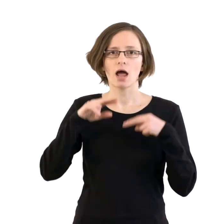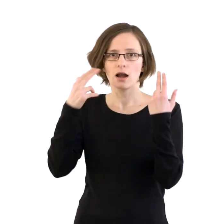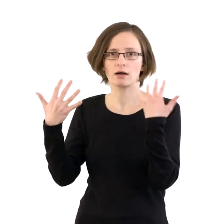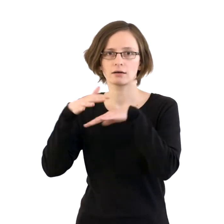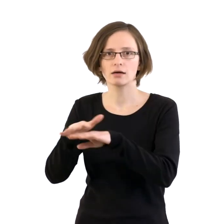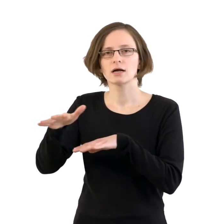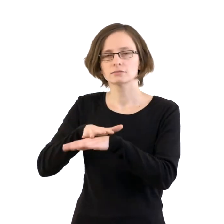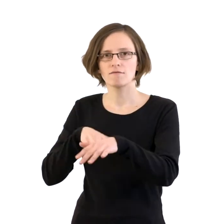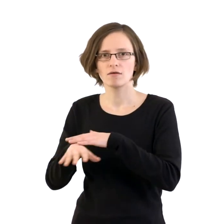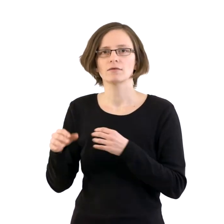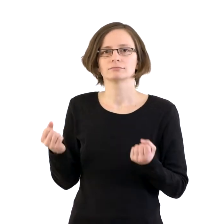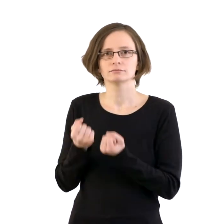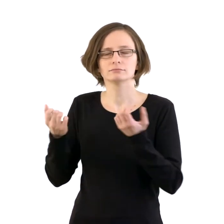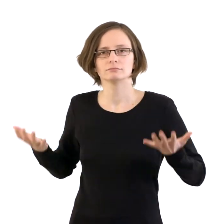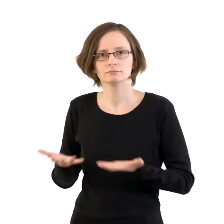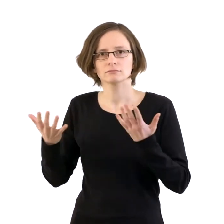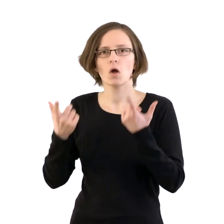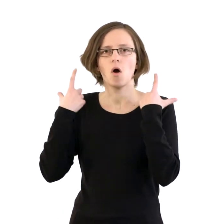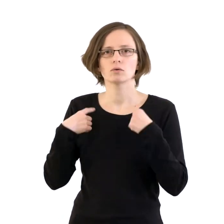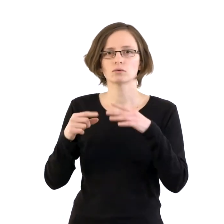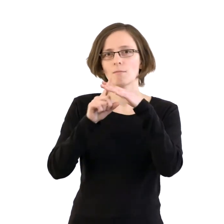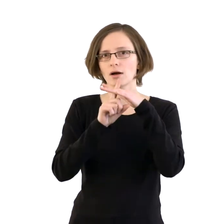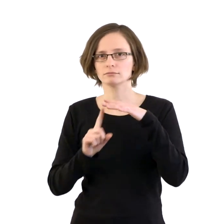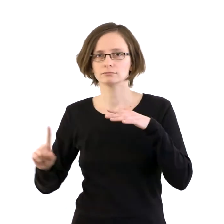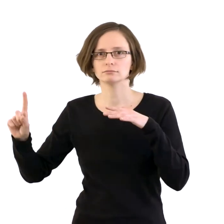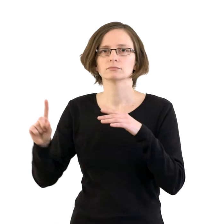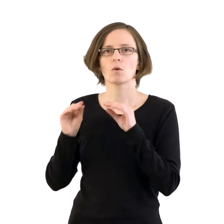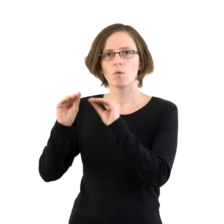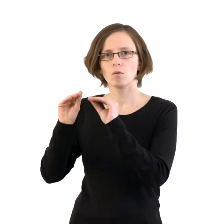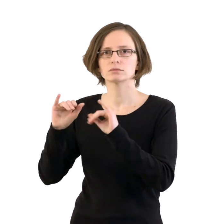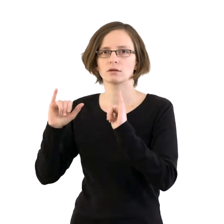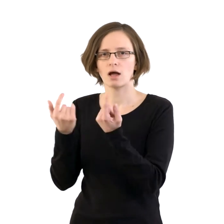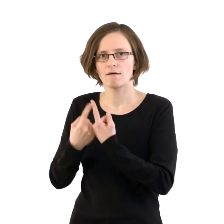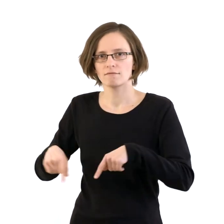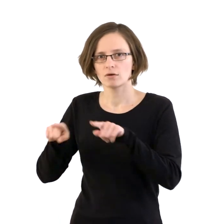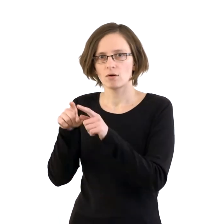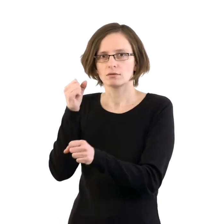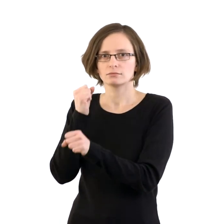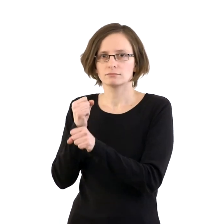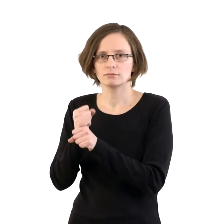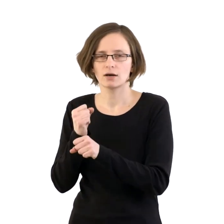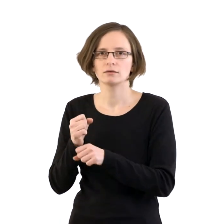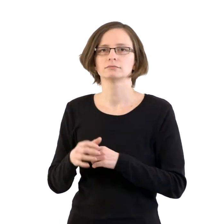Reintegracja zawodowa to działania odbudowujące u osoby wykluczonej społecznie i zdolności do samodzielnego świadczenia pracy na rynku pracy.